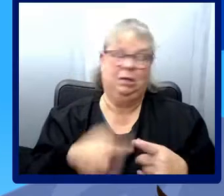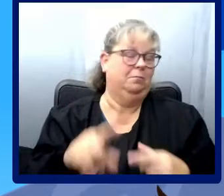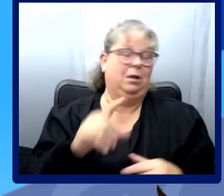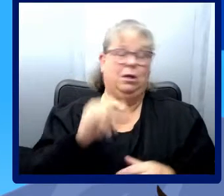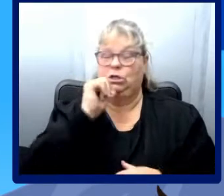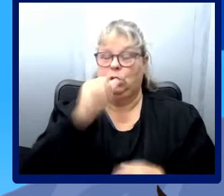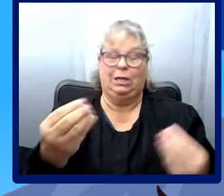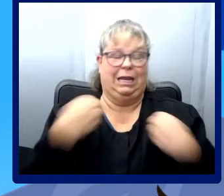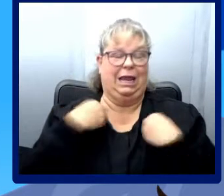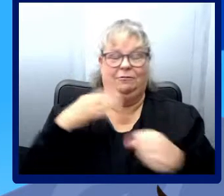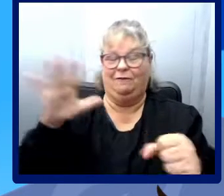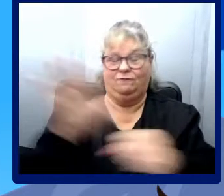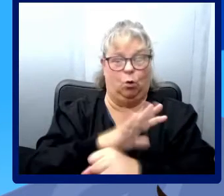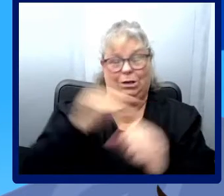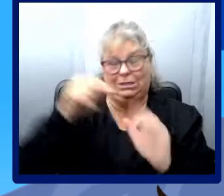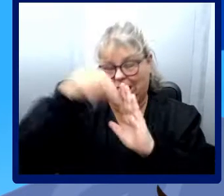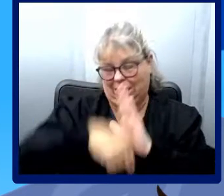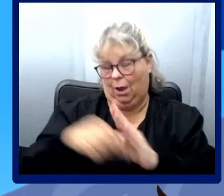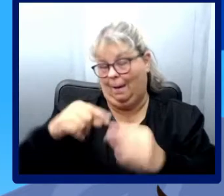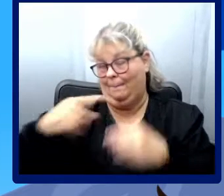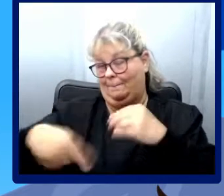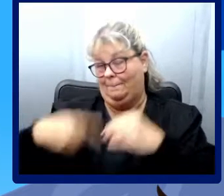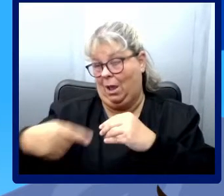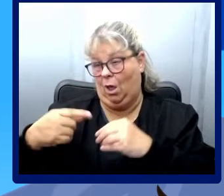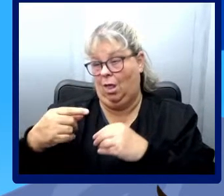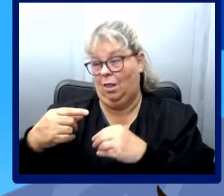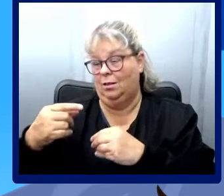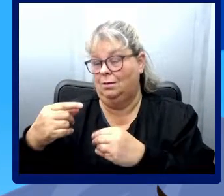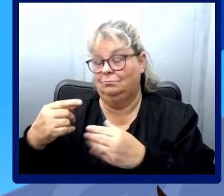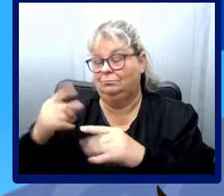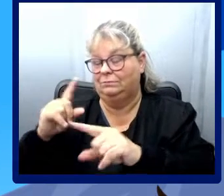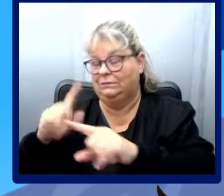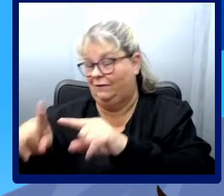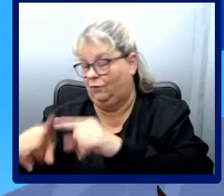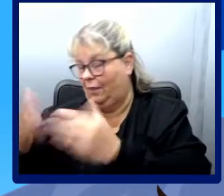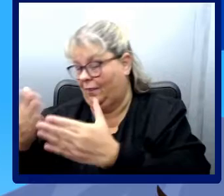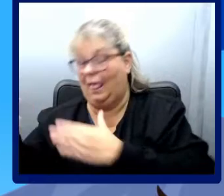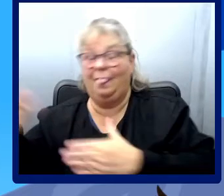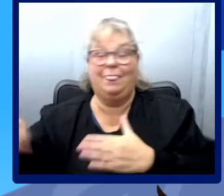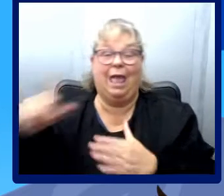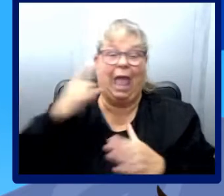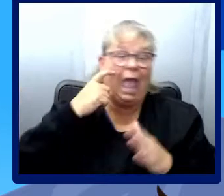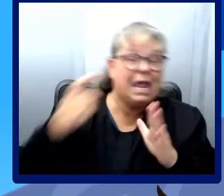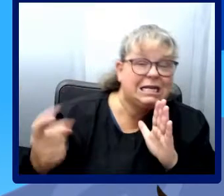que la entrevista de flujo ejecutó. También identifican el elemento donde se produce el error